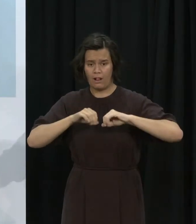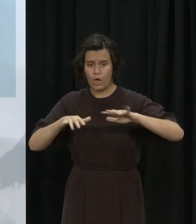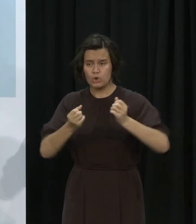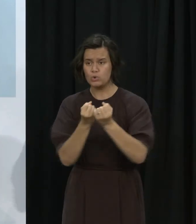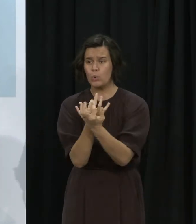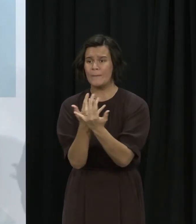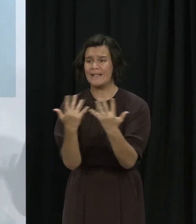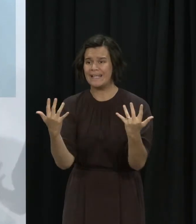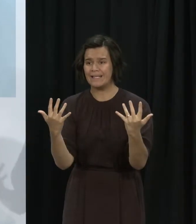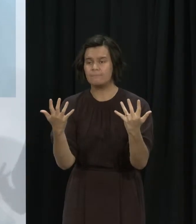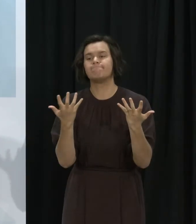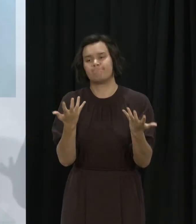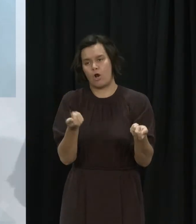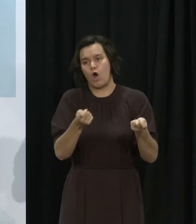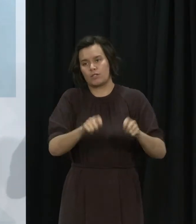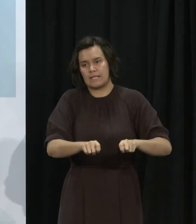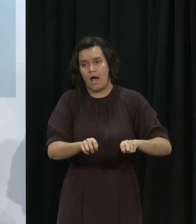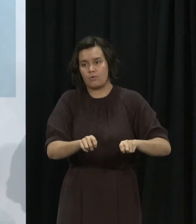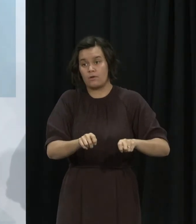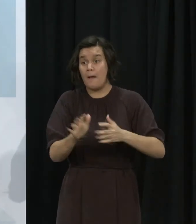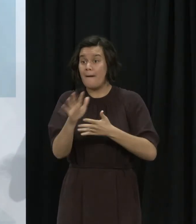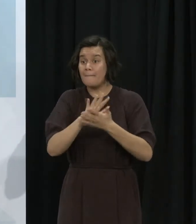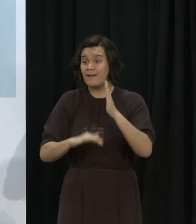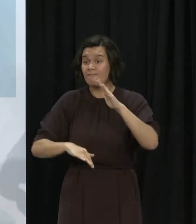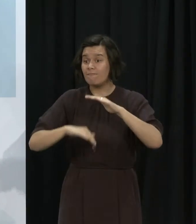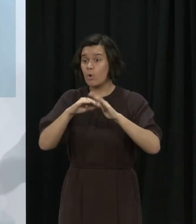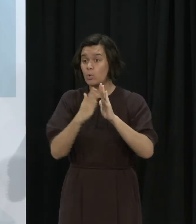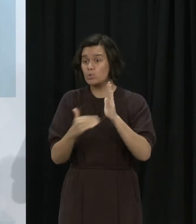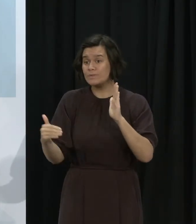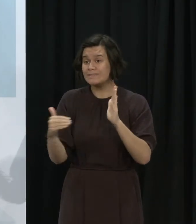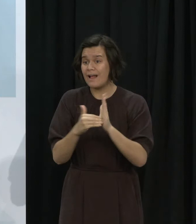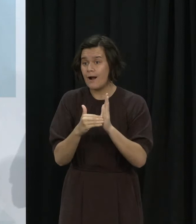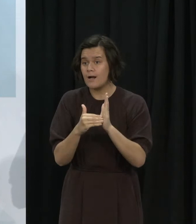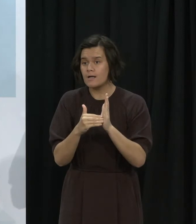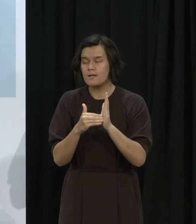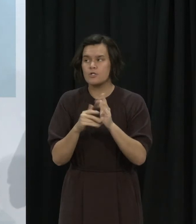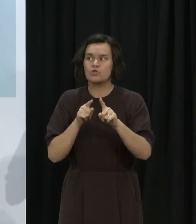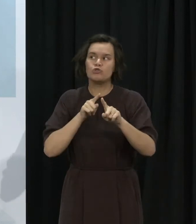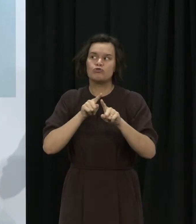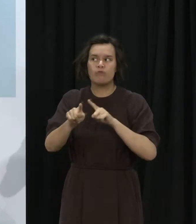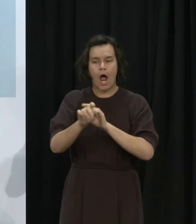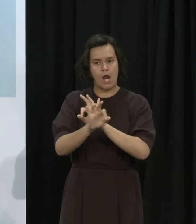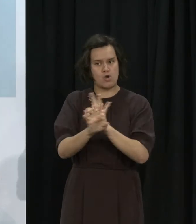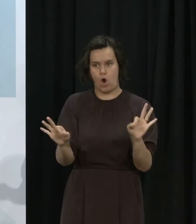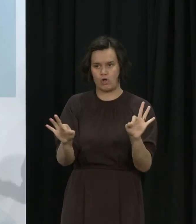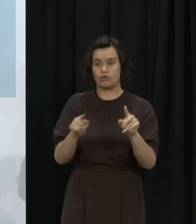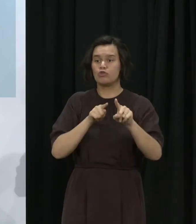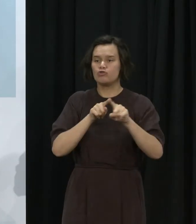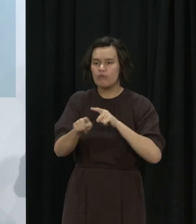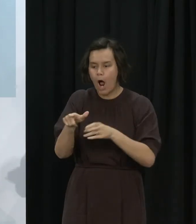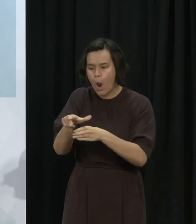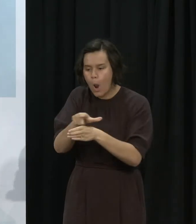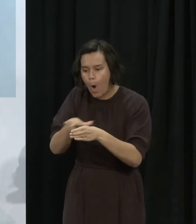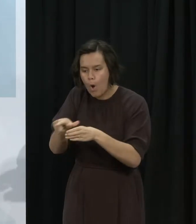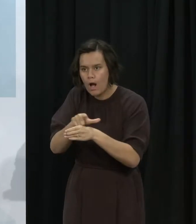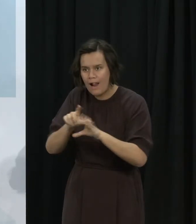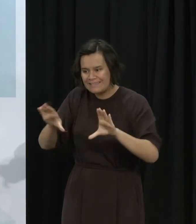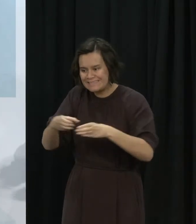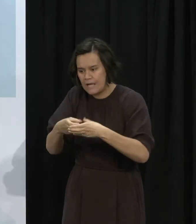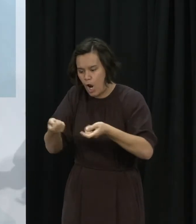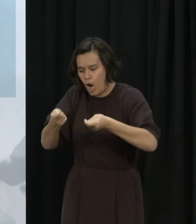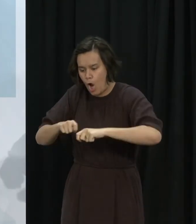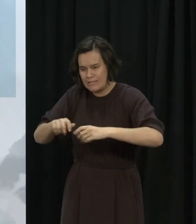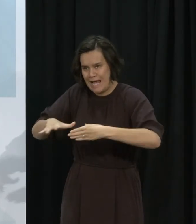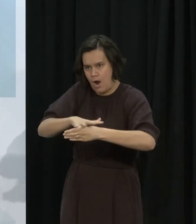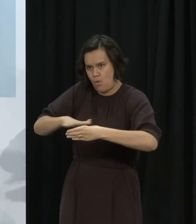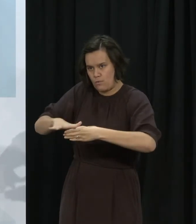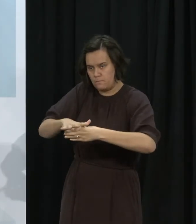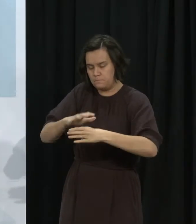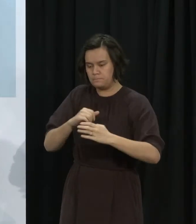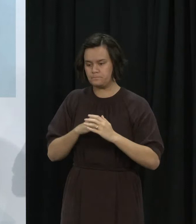te pakarutanga whanui. Te waahi